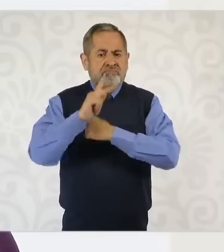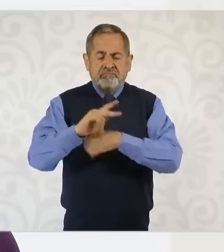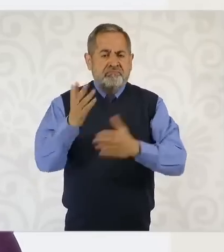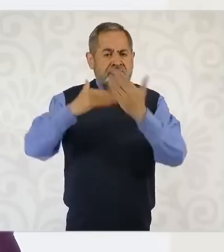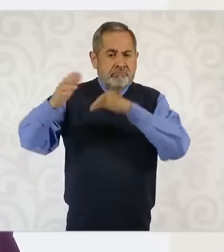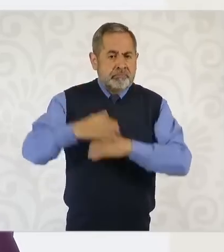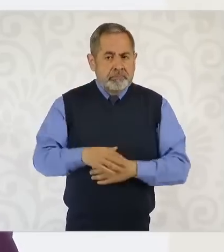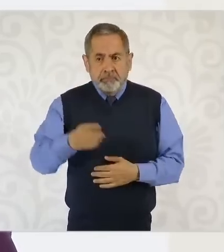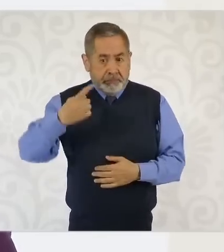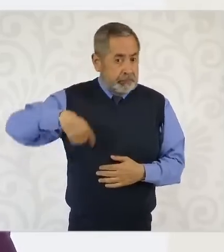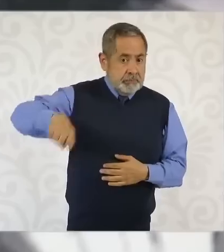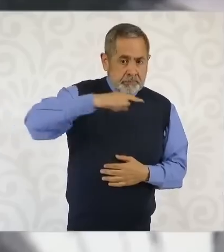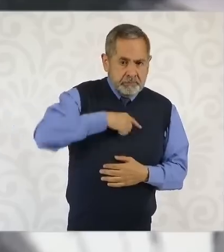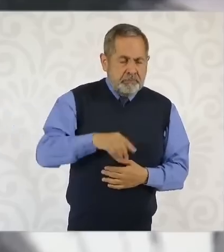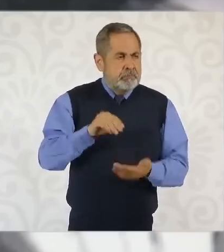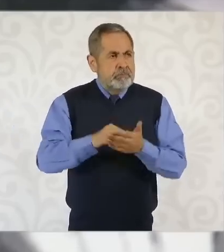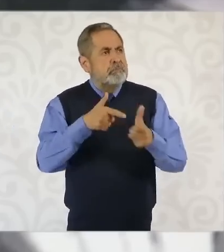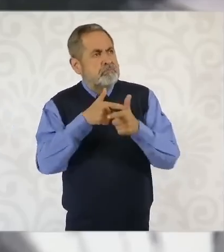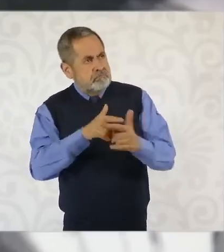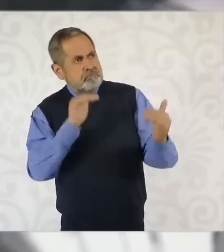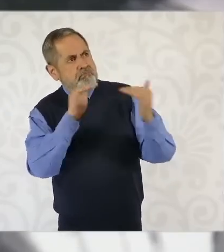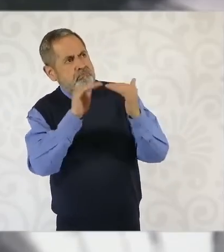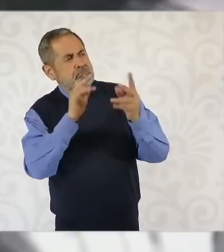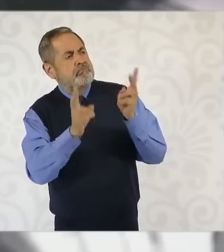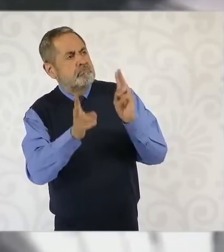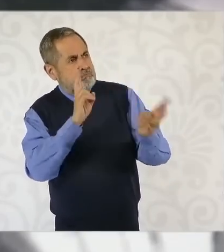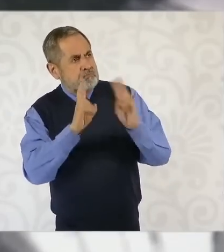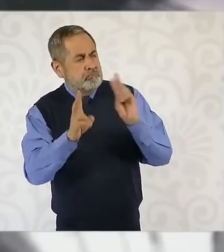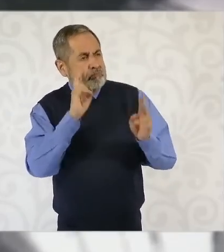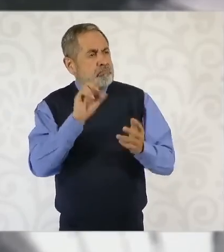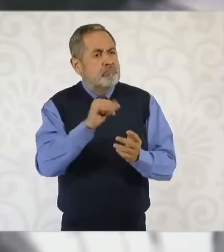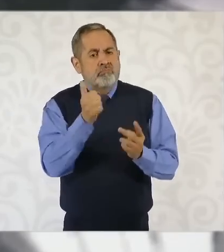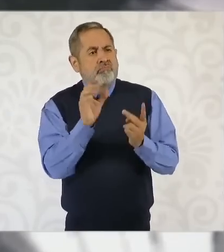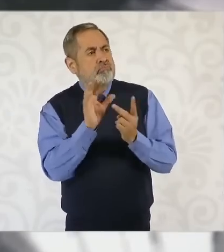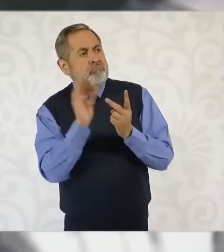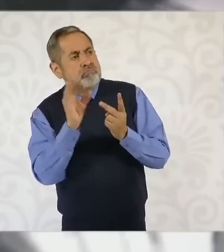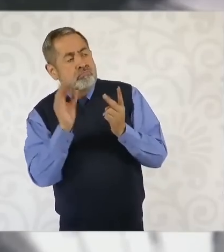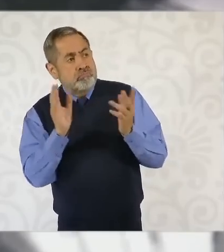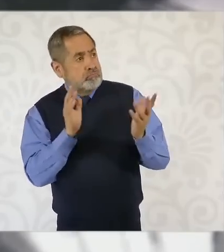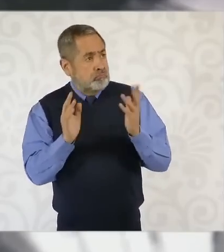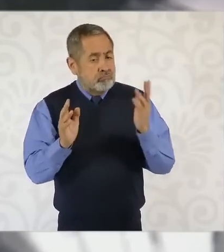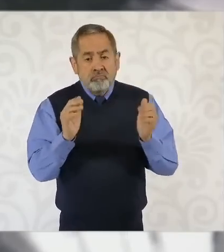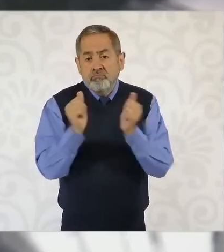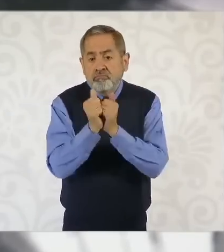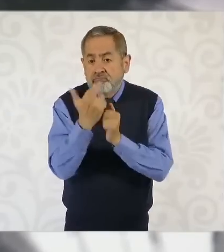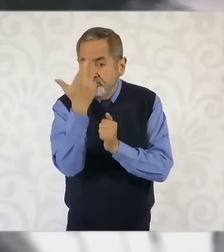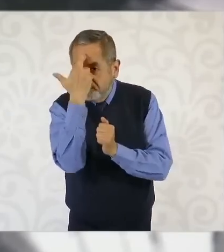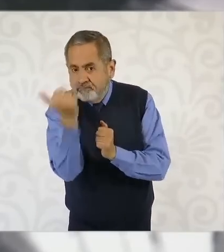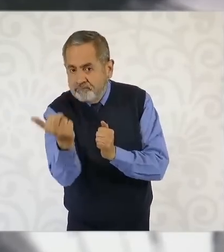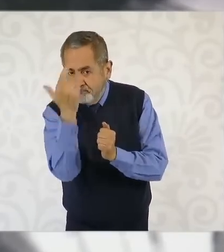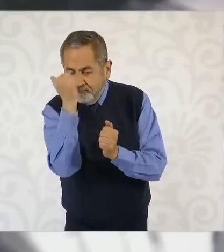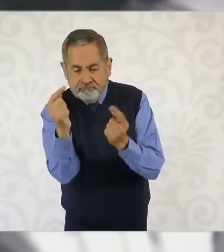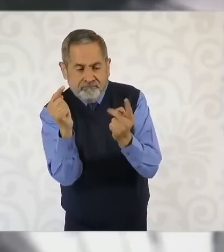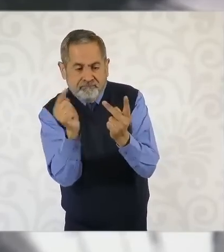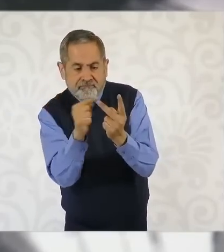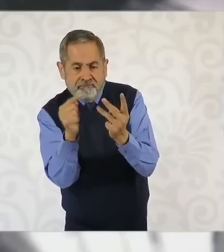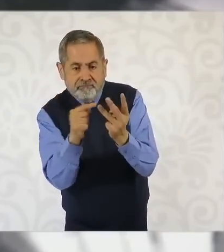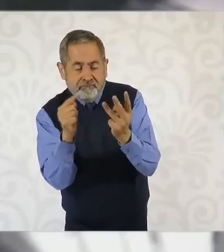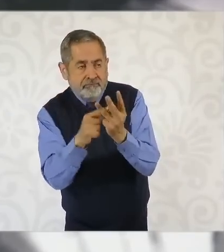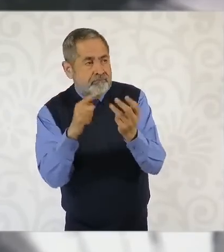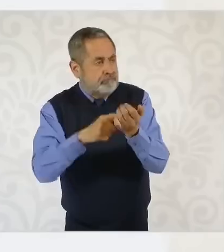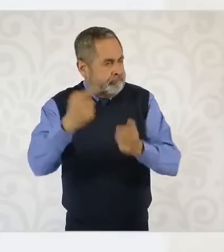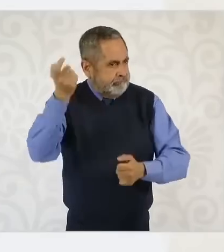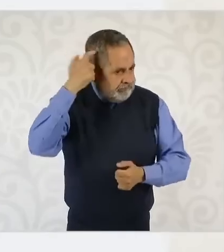seguir buscando el diálogo para encontrar una alternativa con argumentos y racionalidad hago